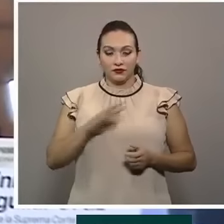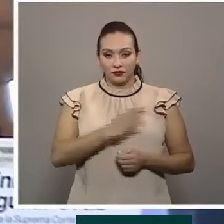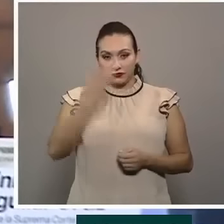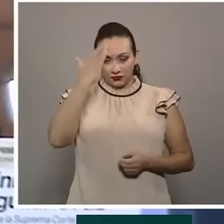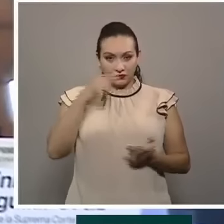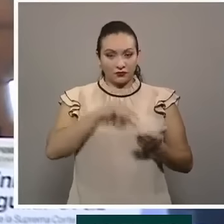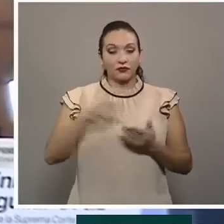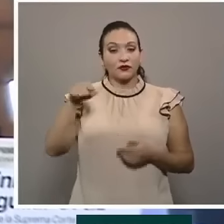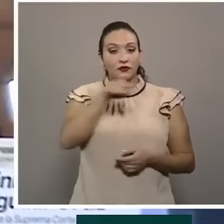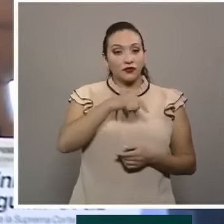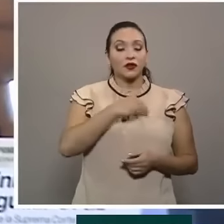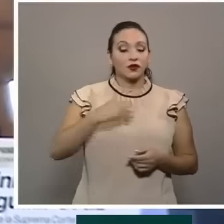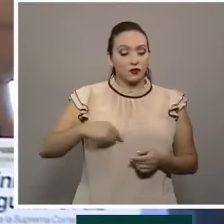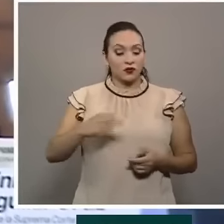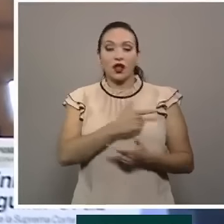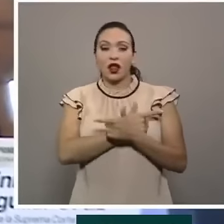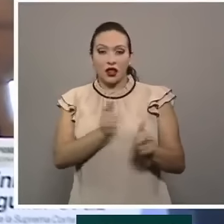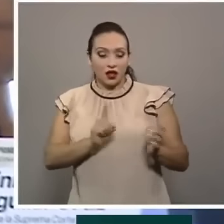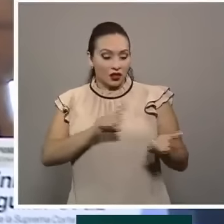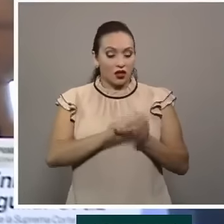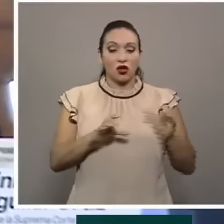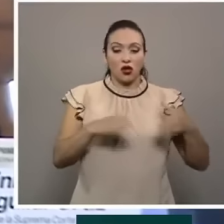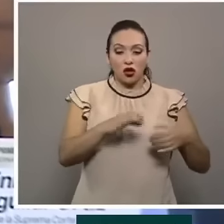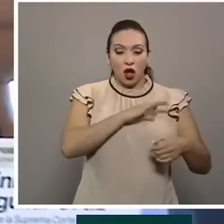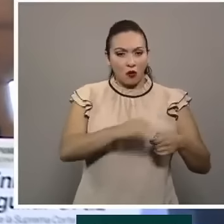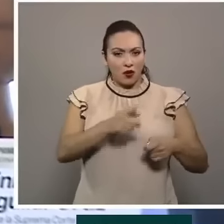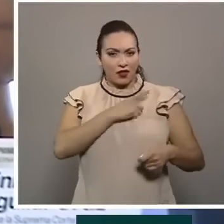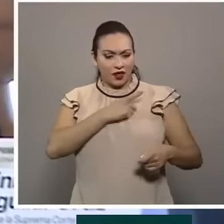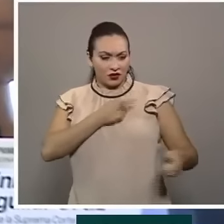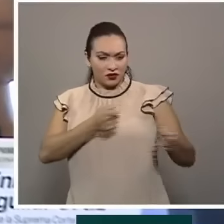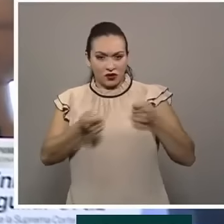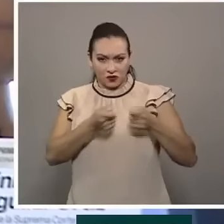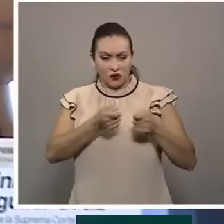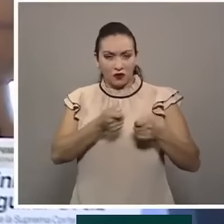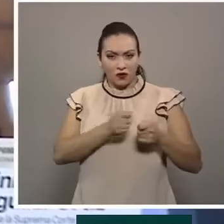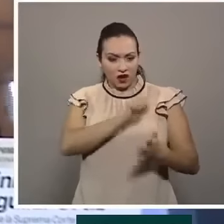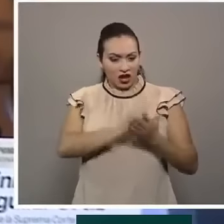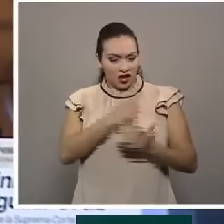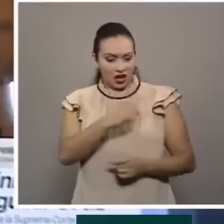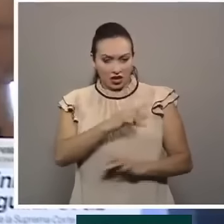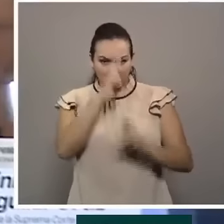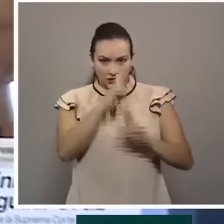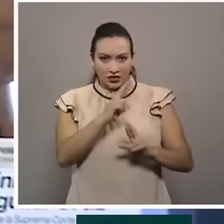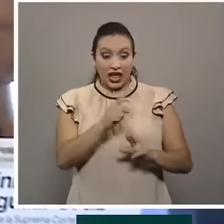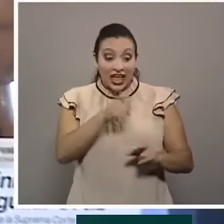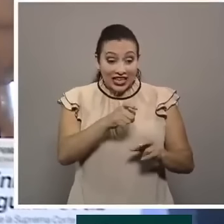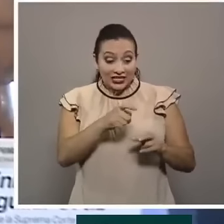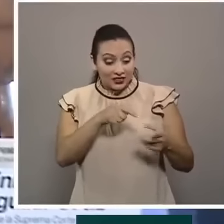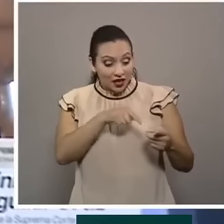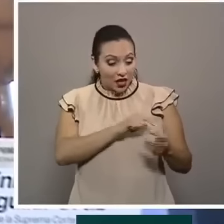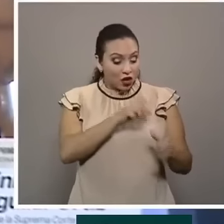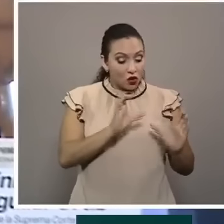autonomía de la comunidad de la Candelaria eh es parte del pluralismo que jurídica y simbólicamente